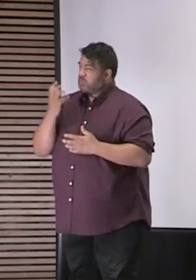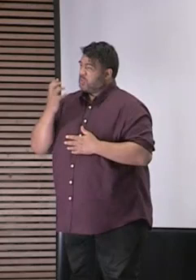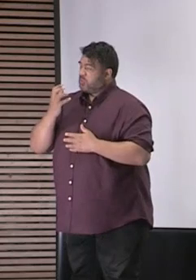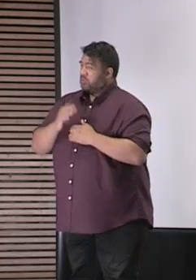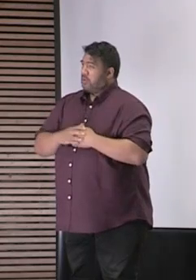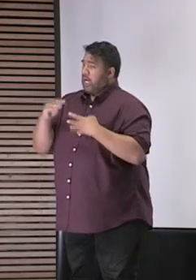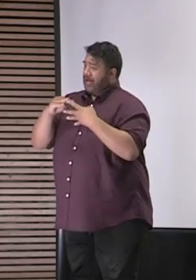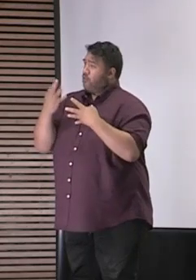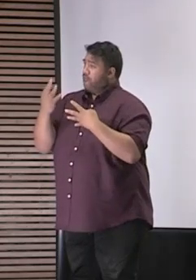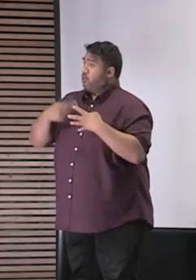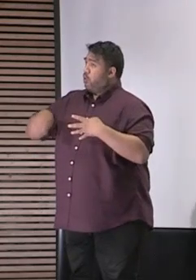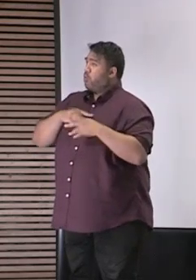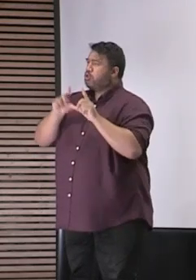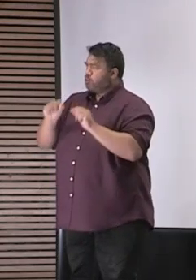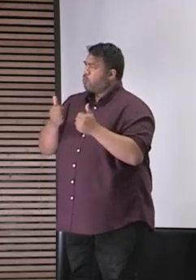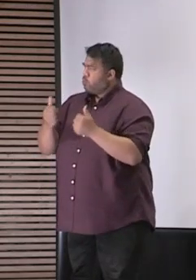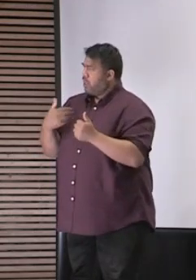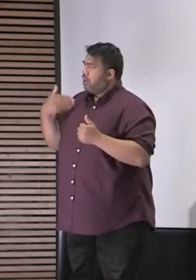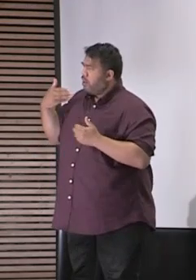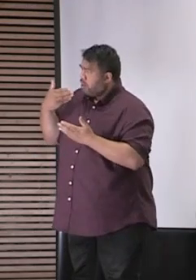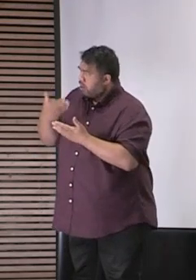que permanecen: farmacia, que siguen siendo servicios esenciales y abiertos, se han